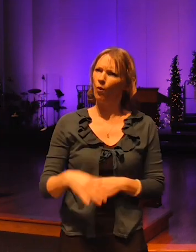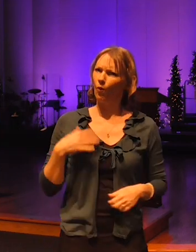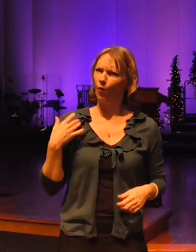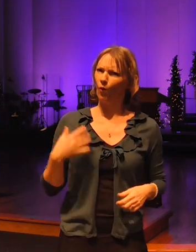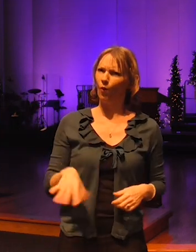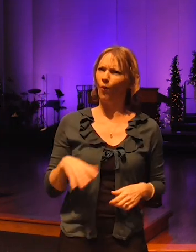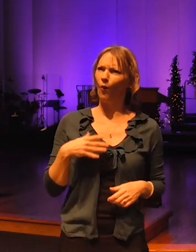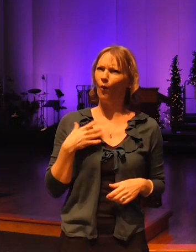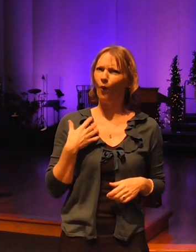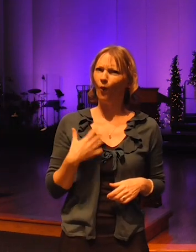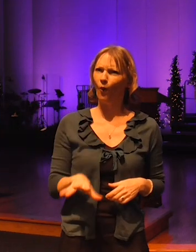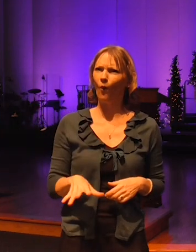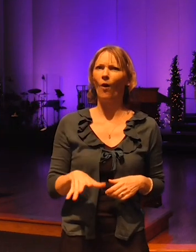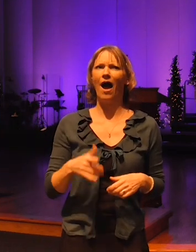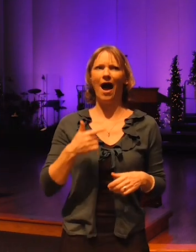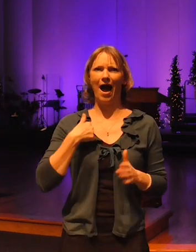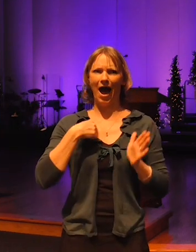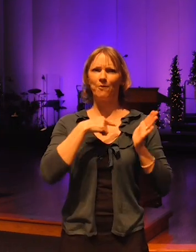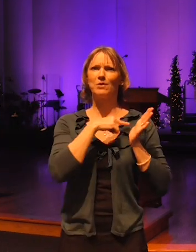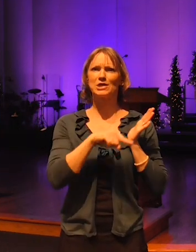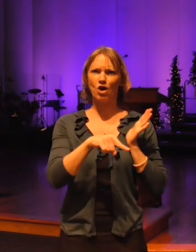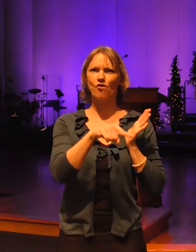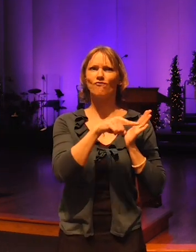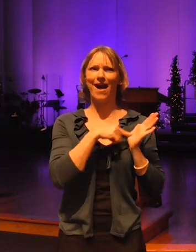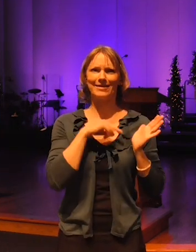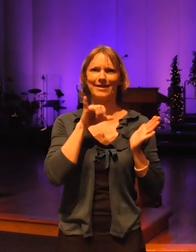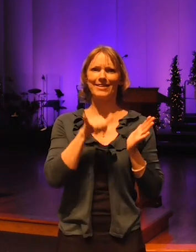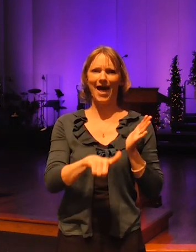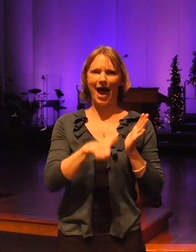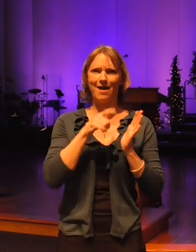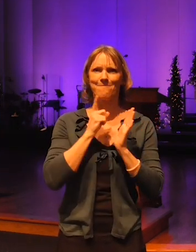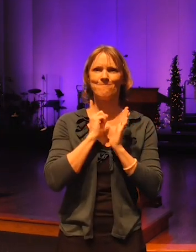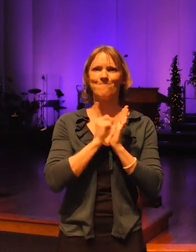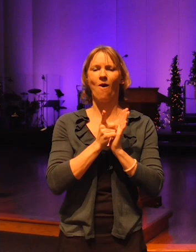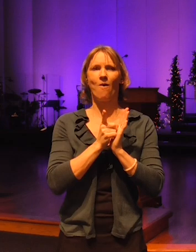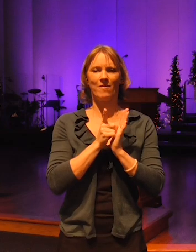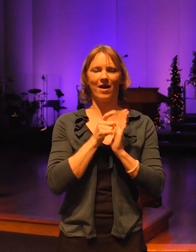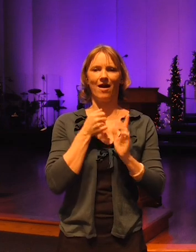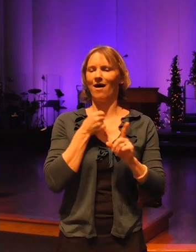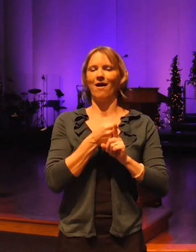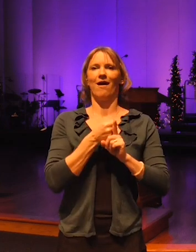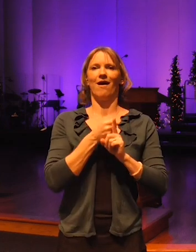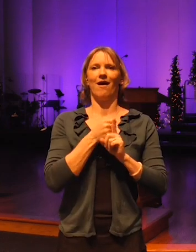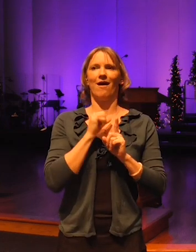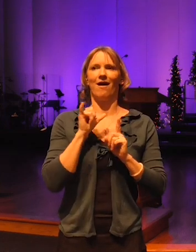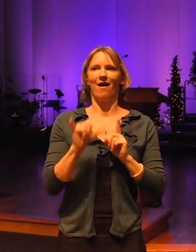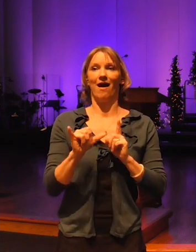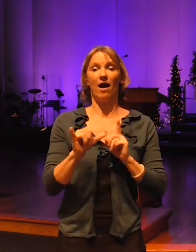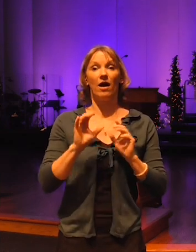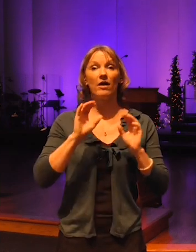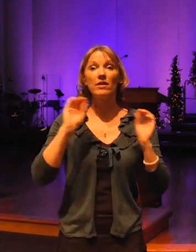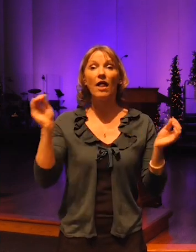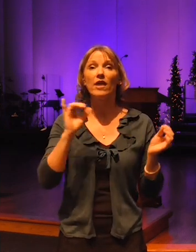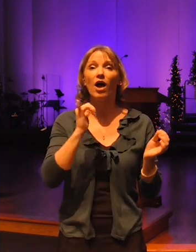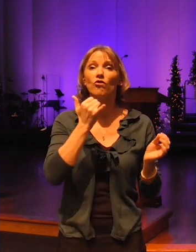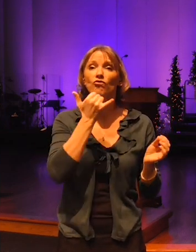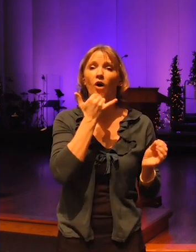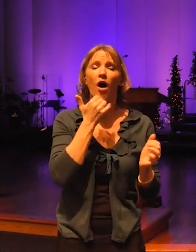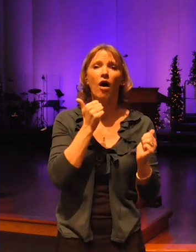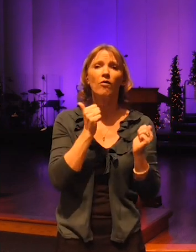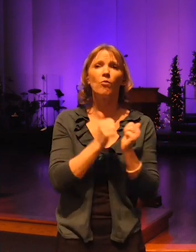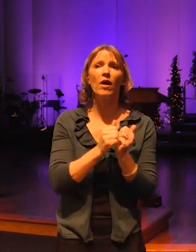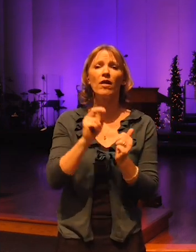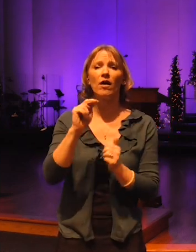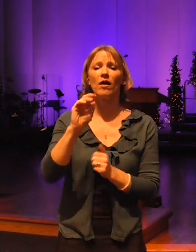momento presente no hay nada Está mal con la nostalgia y honrar a los medios del pasado, como lo haré